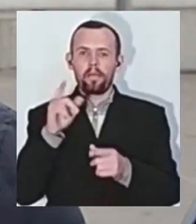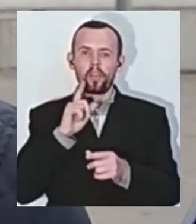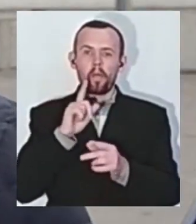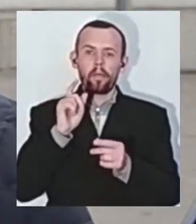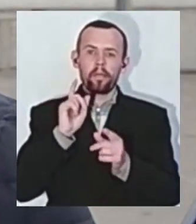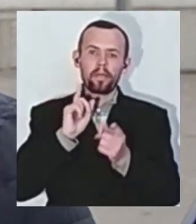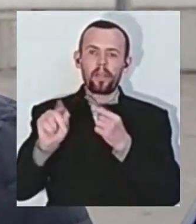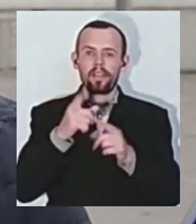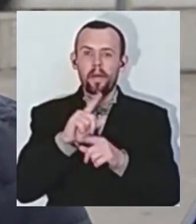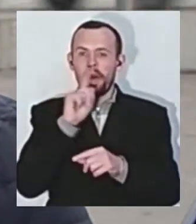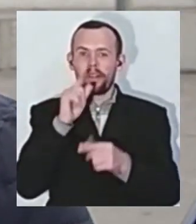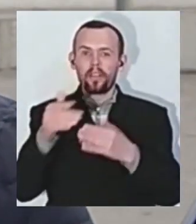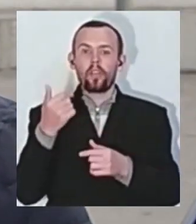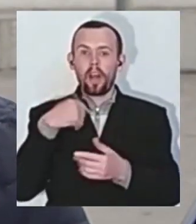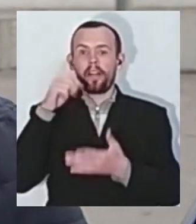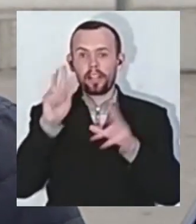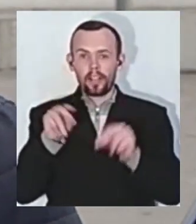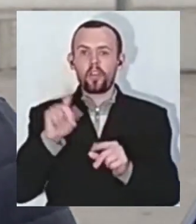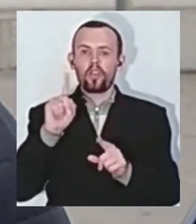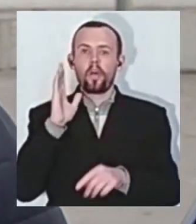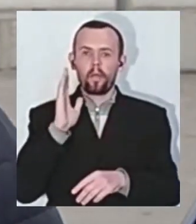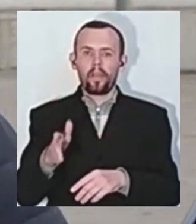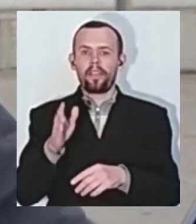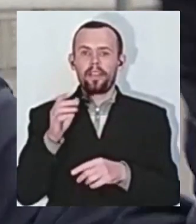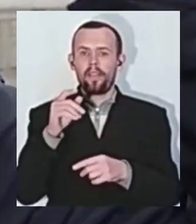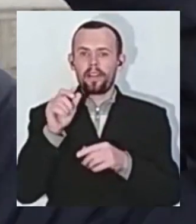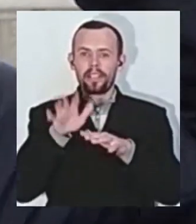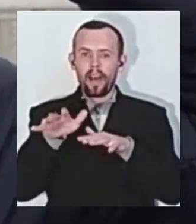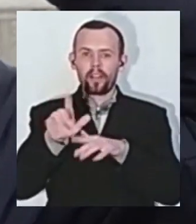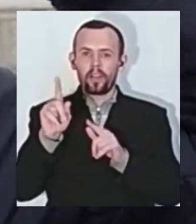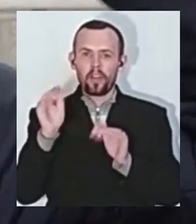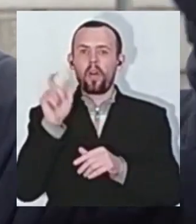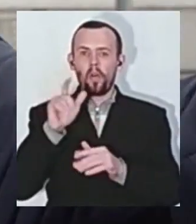Я надіюсь, що буде без заторів, що люди будуть що туди, що в Одесу,